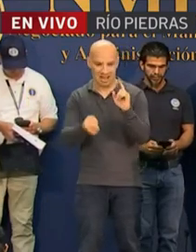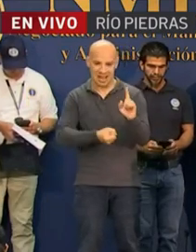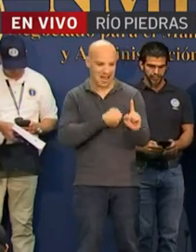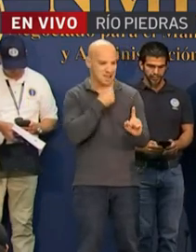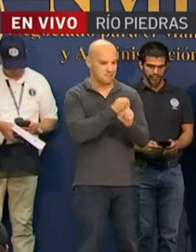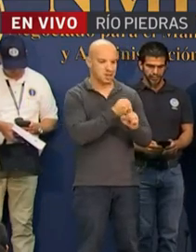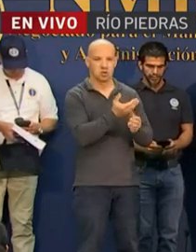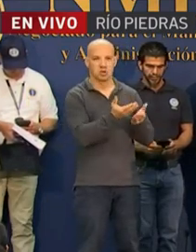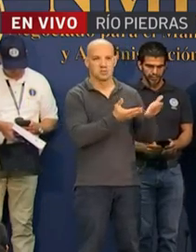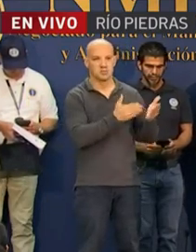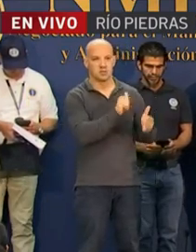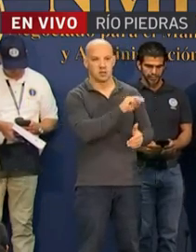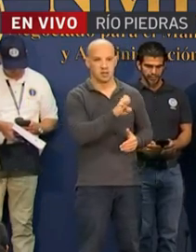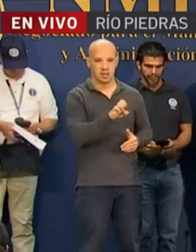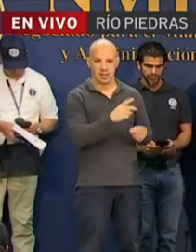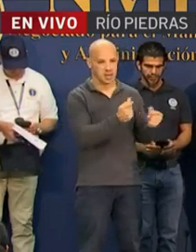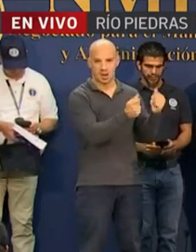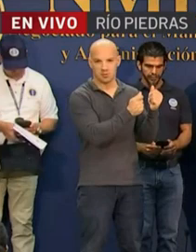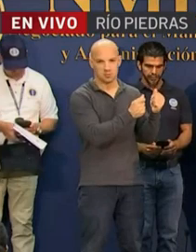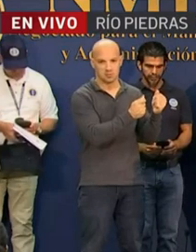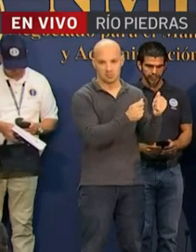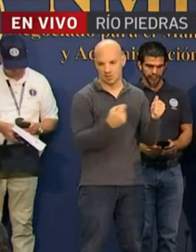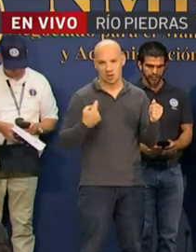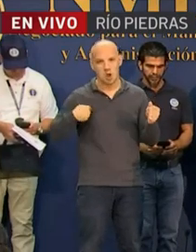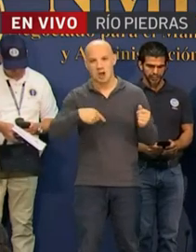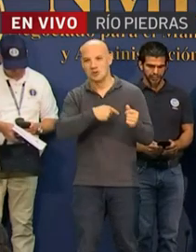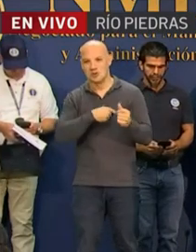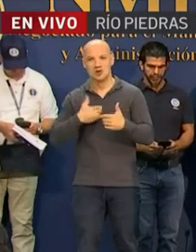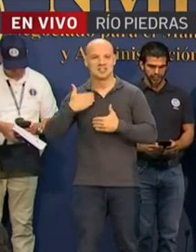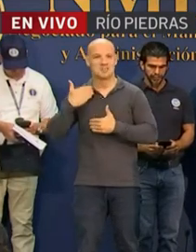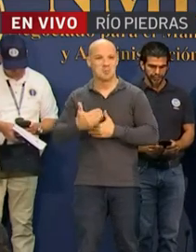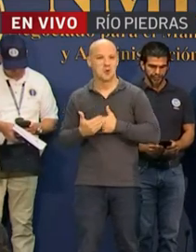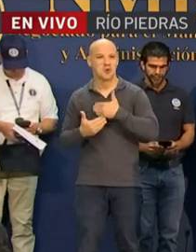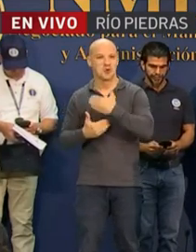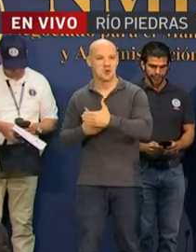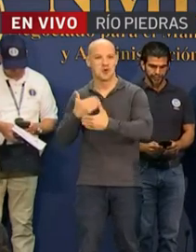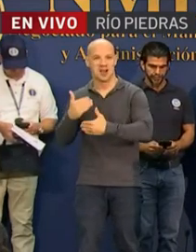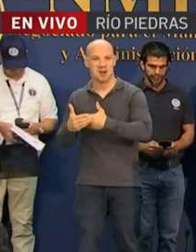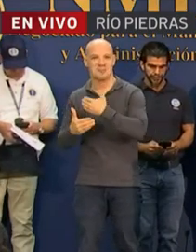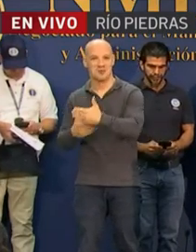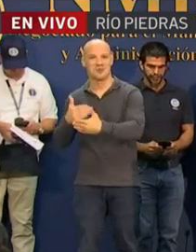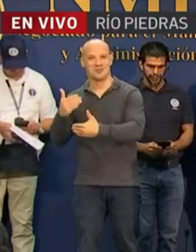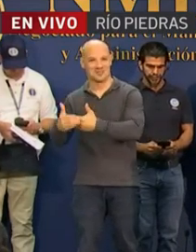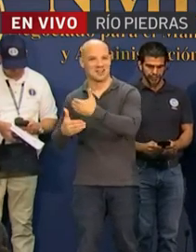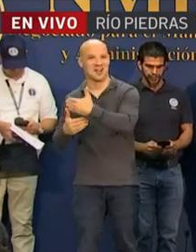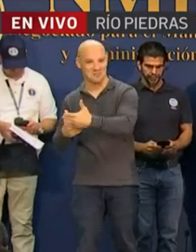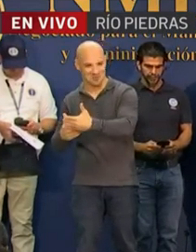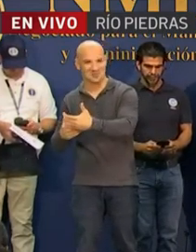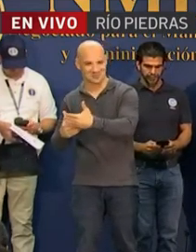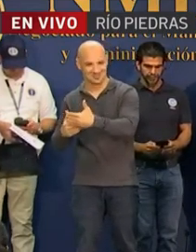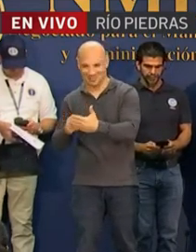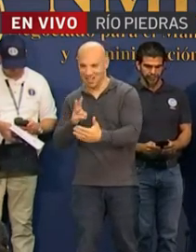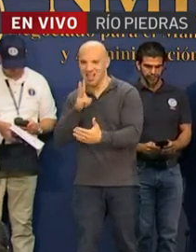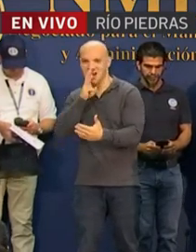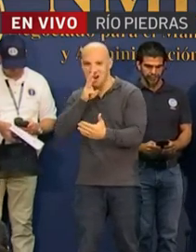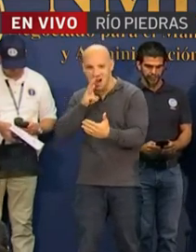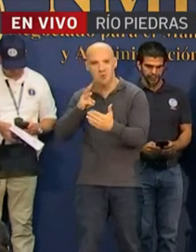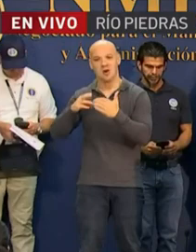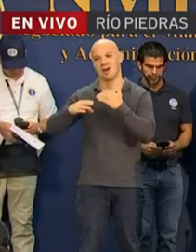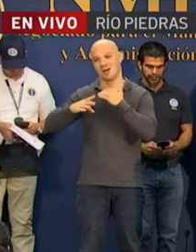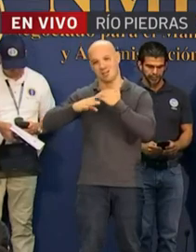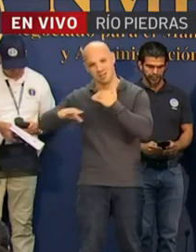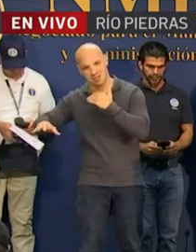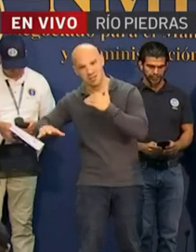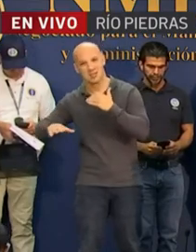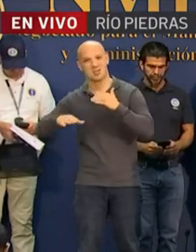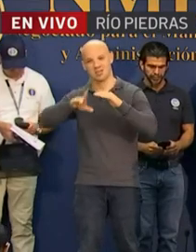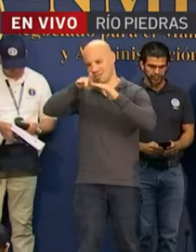EN EFECTO EN INVERSA, CUÁNDO